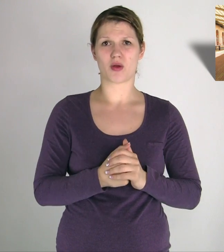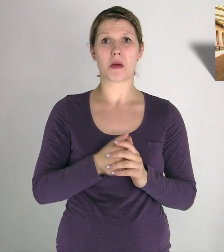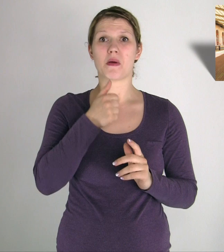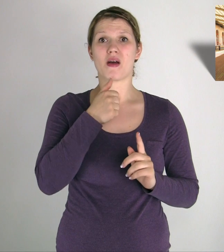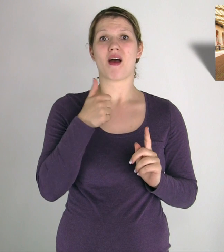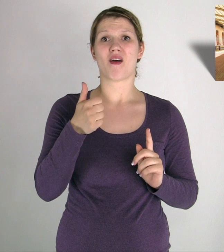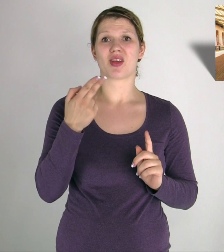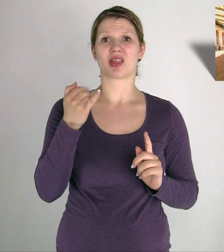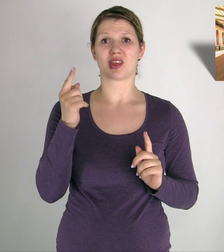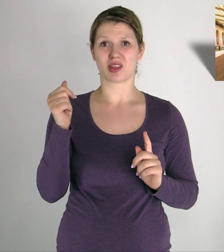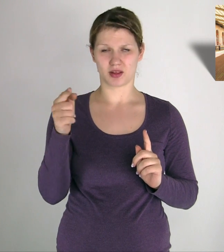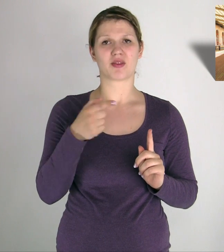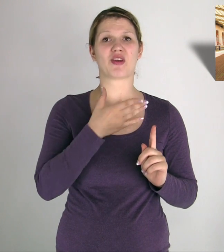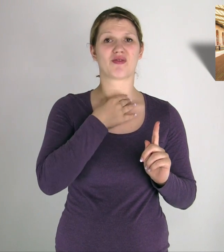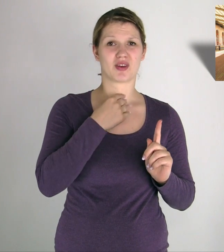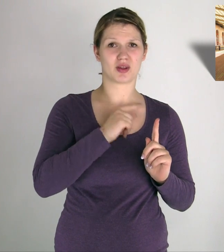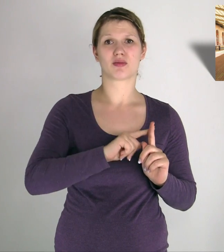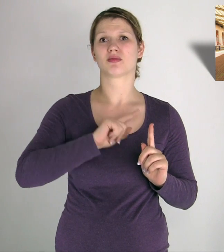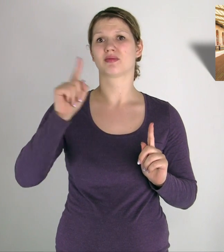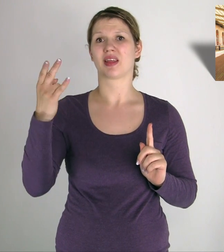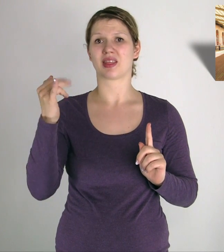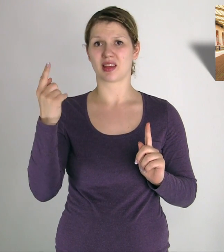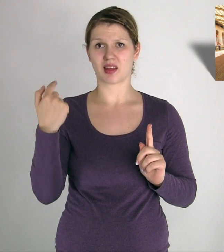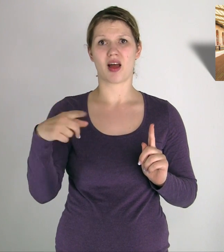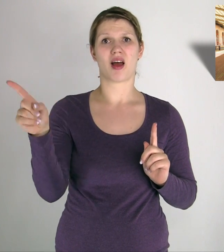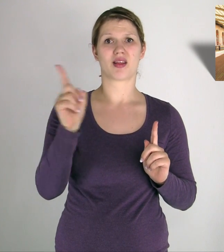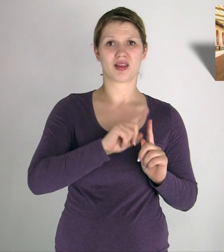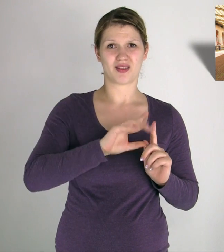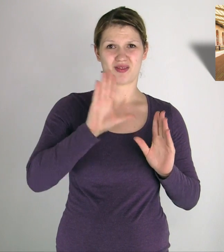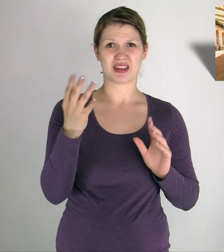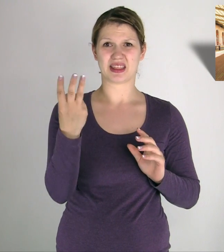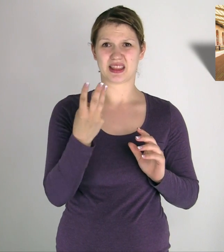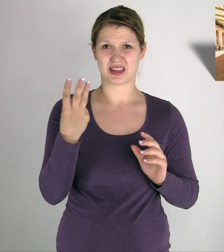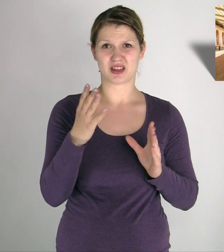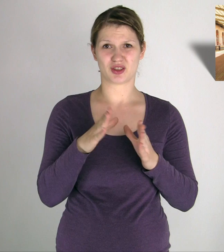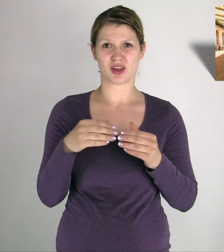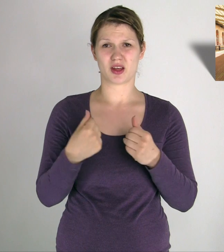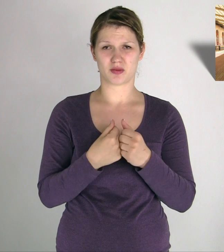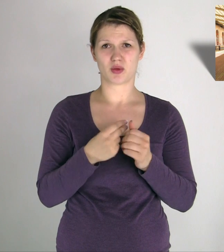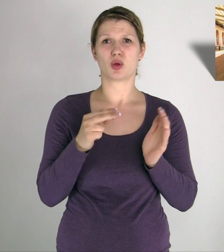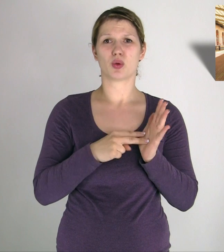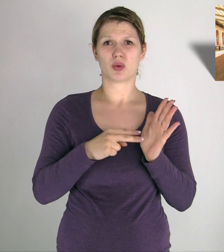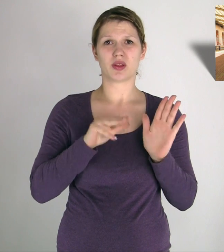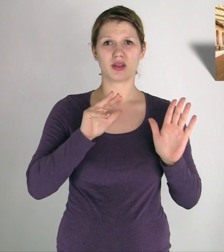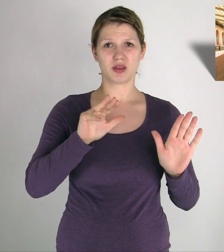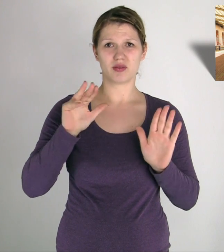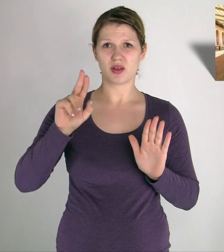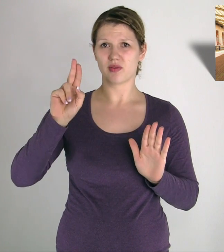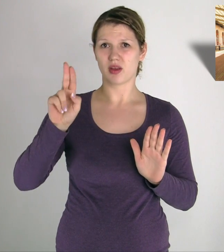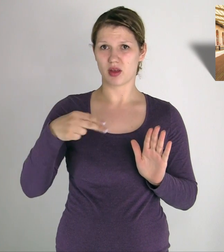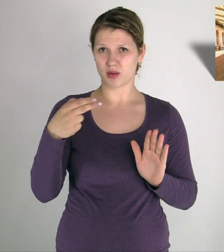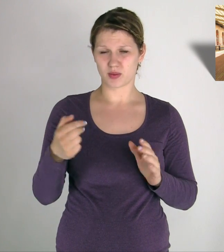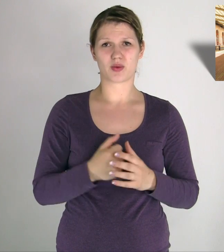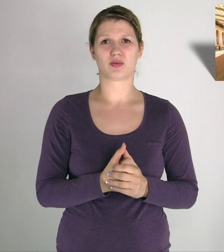Jeigu vykstama į Nidą - kelionė 3 asmenų šeimai į abi puses kainuoja 99 eur.